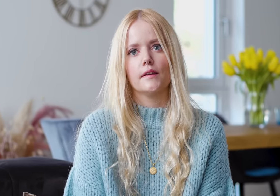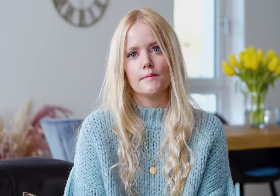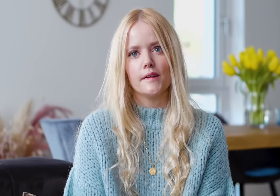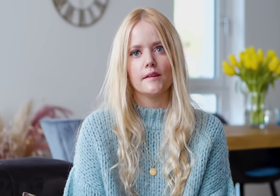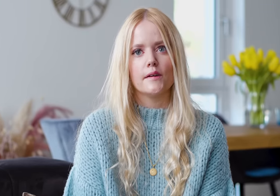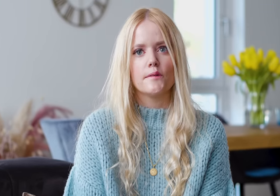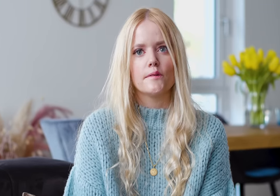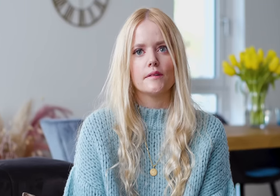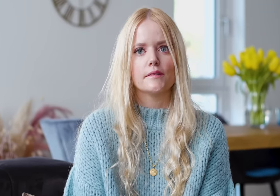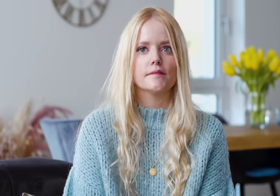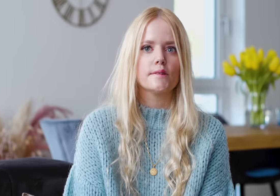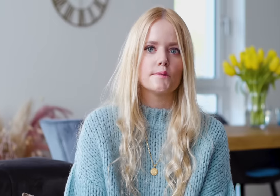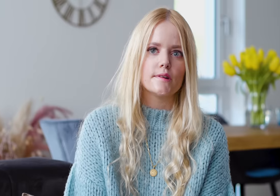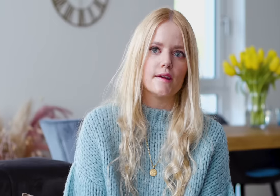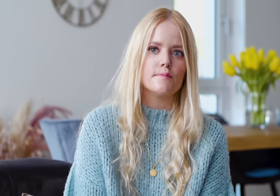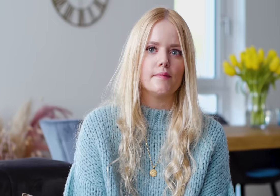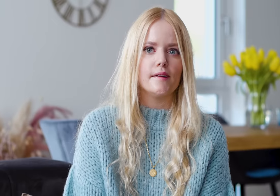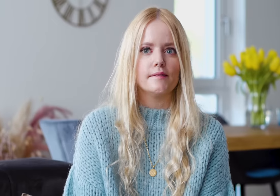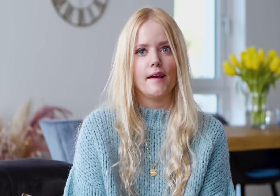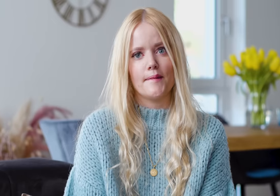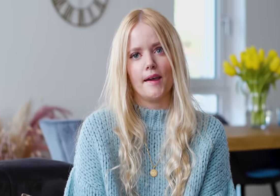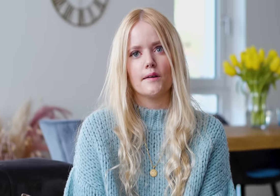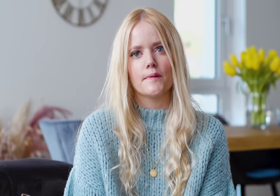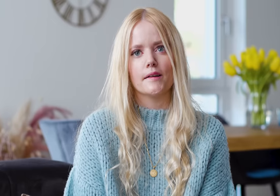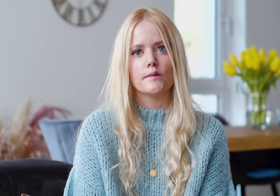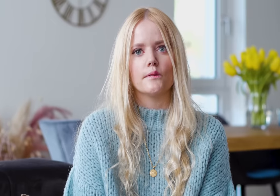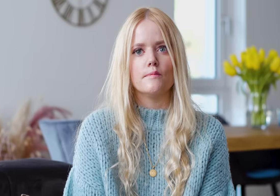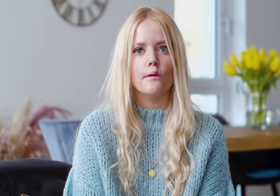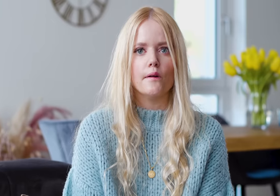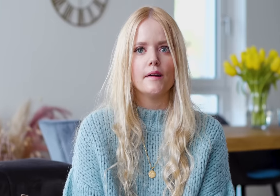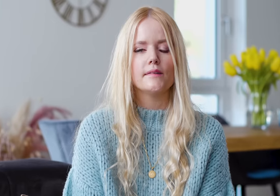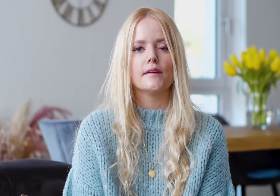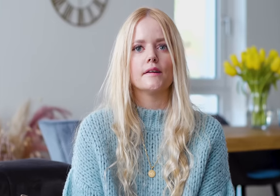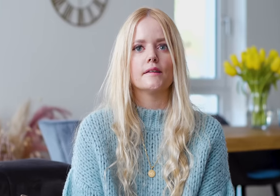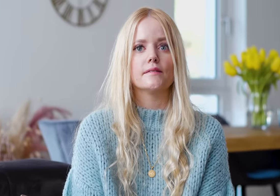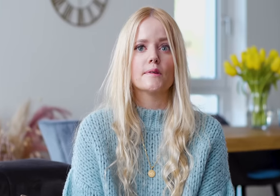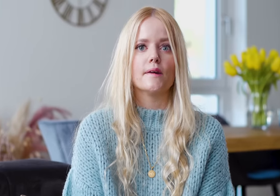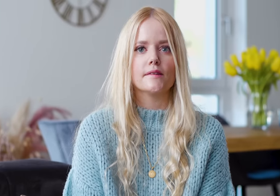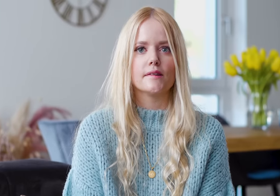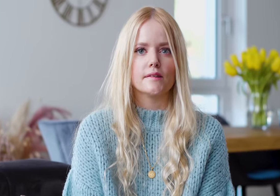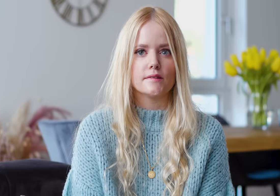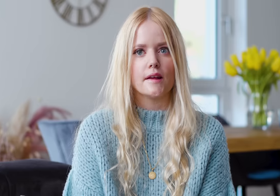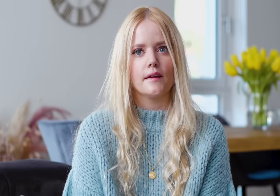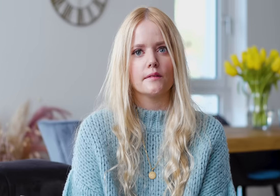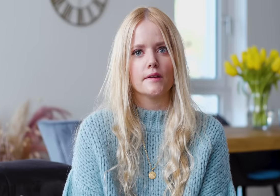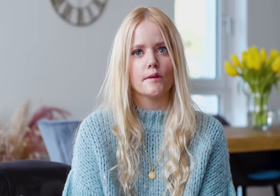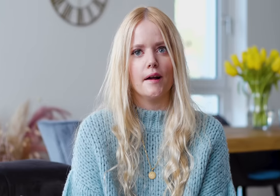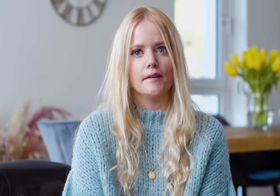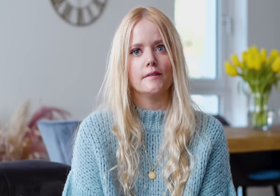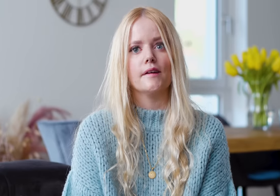Gehbehinderung. Zudem war eine Operation am Ohr, da muss man wissen, da sitzen die Gleichgewichtsorgane,